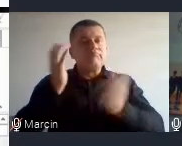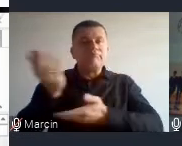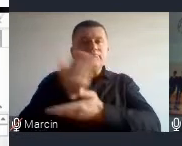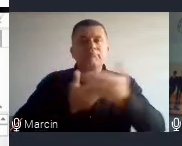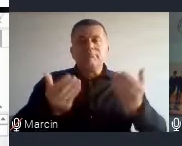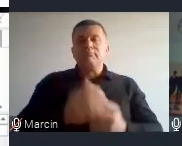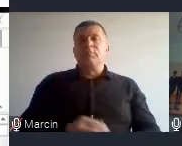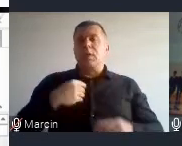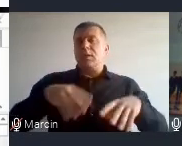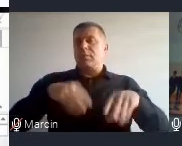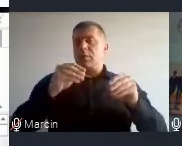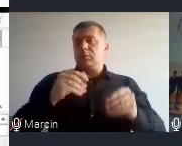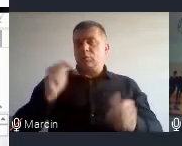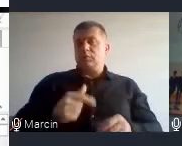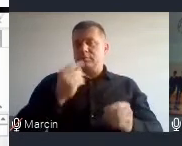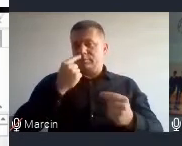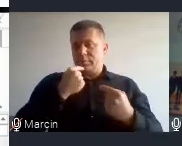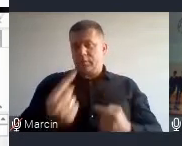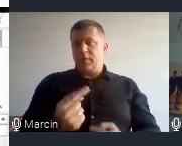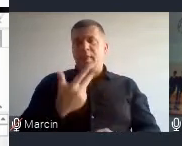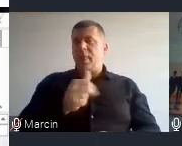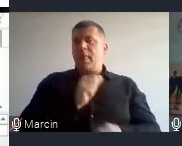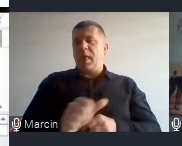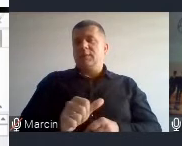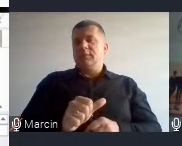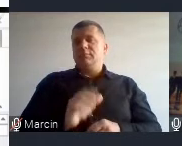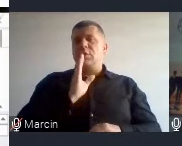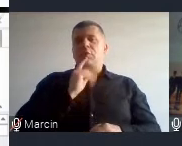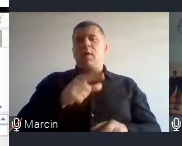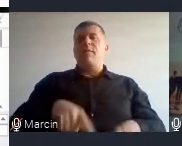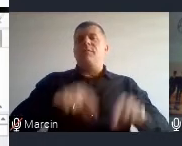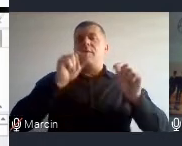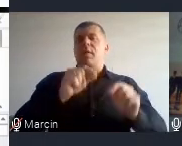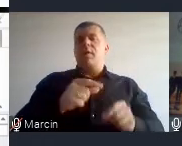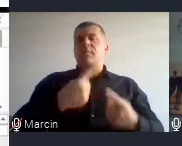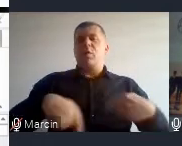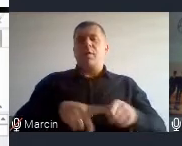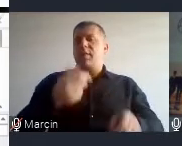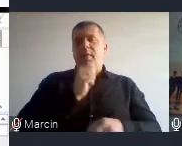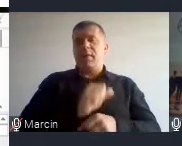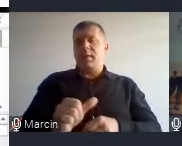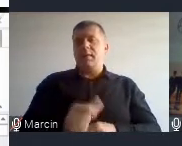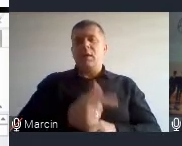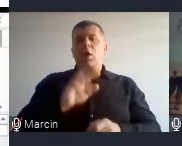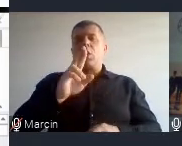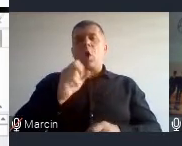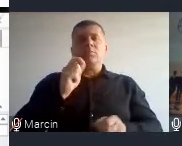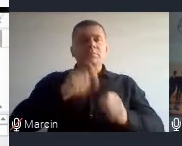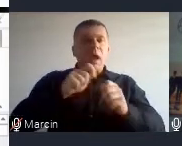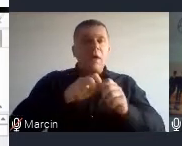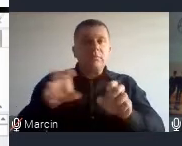Natomiast rozeznanie rynku, już na początku muszę Państwu zaznaczyć, nie jest procedurą wyłaniania wykonawcy.